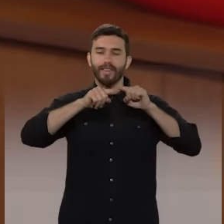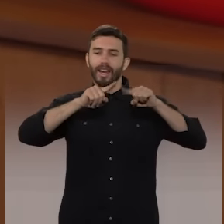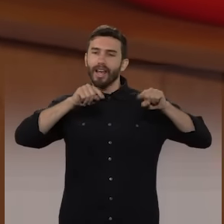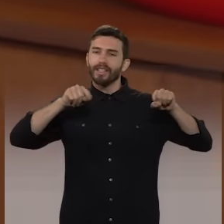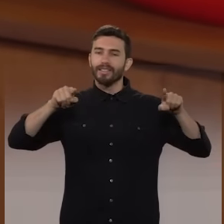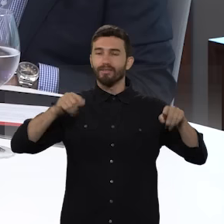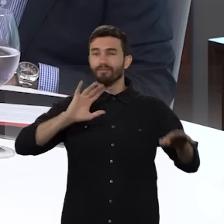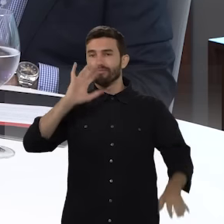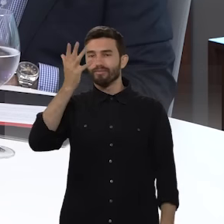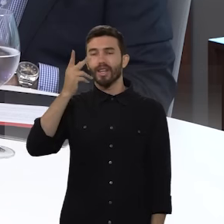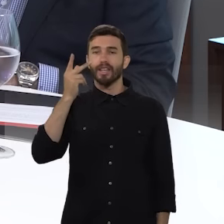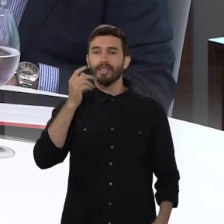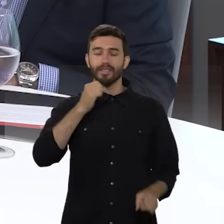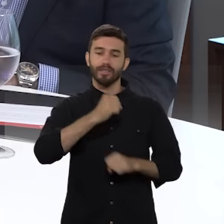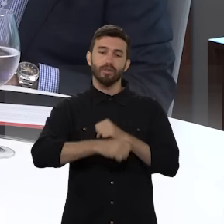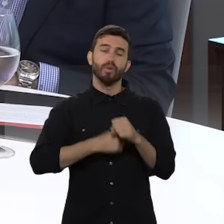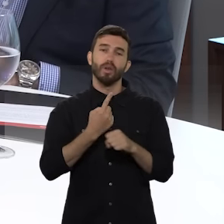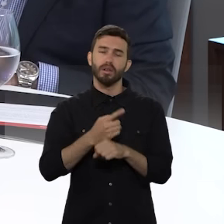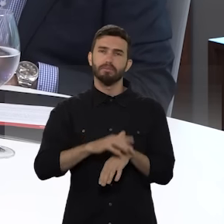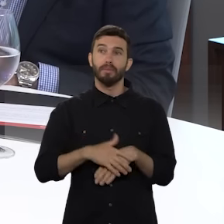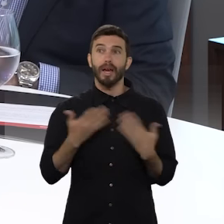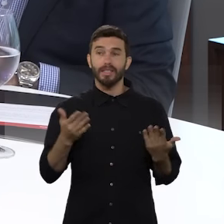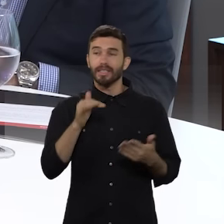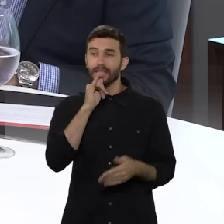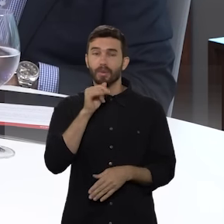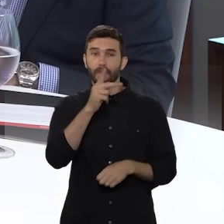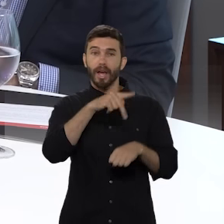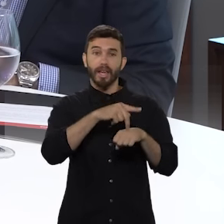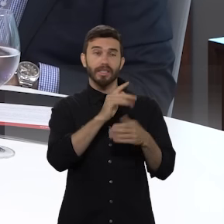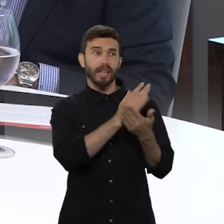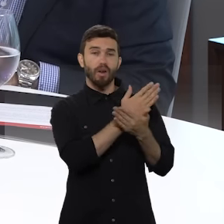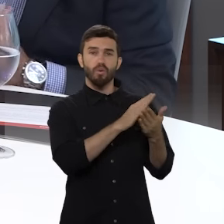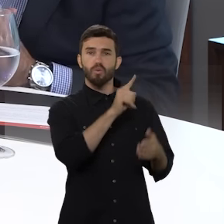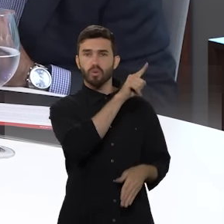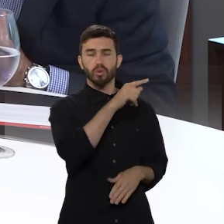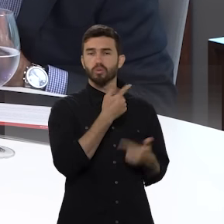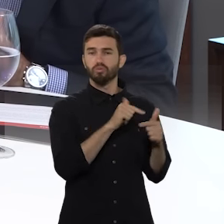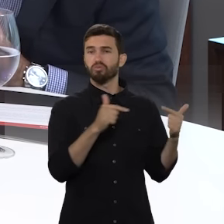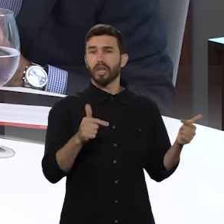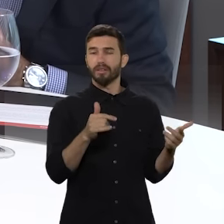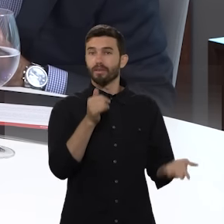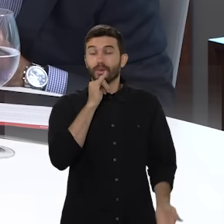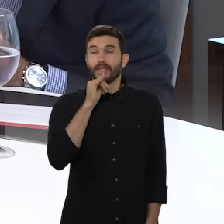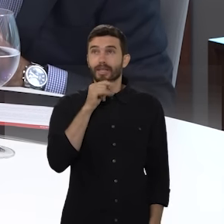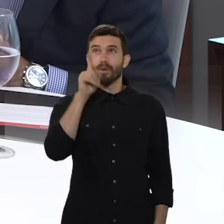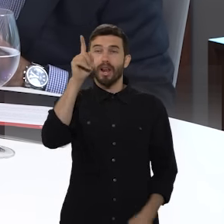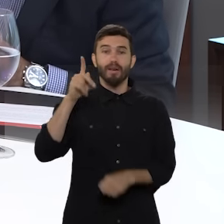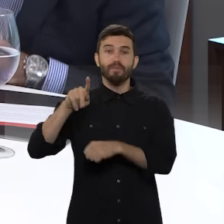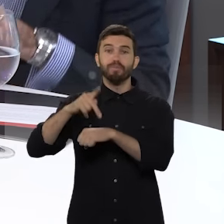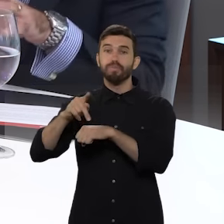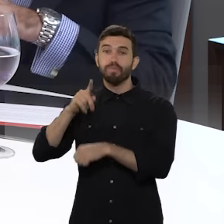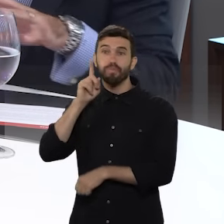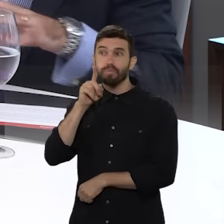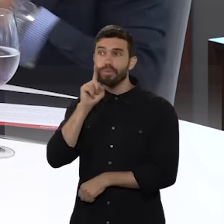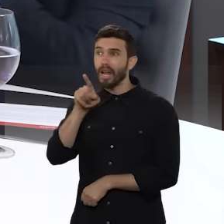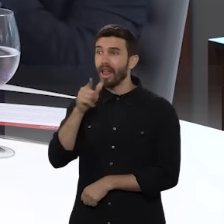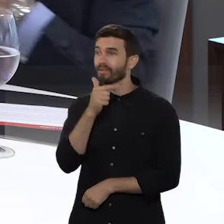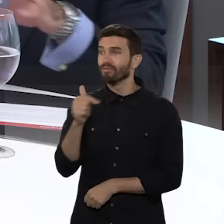ano. O que não acontece em alguns países, alguns países desenvolvidos eles não têm um sistema... Os Estados Unidos não têm essa integração, por exemplo... Não tem. São três sistemas diferentes.